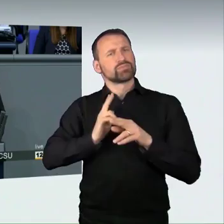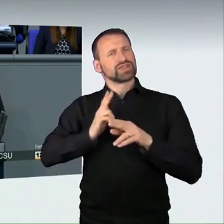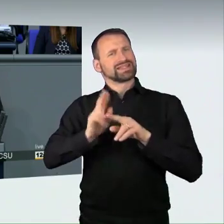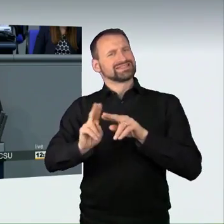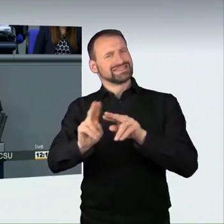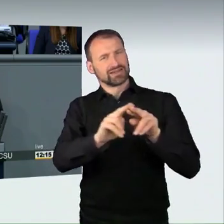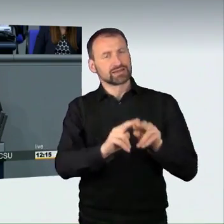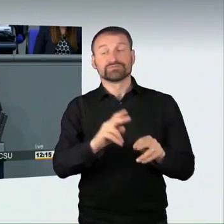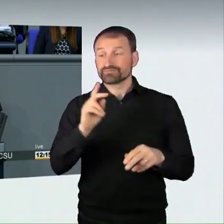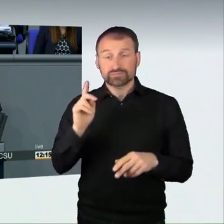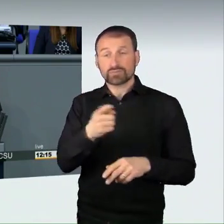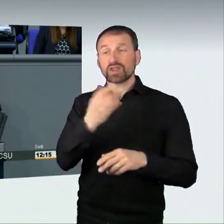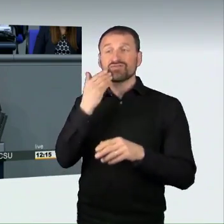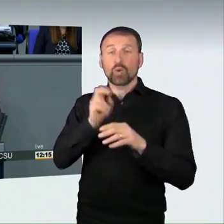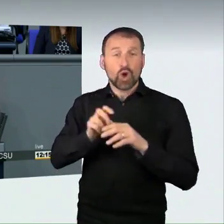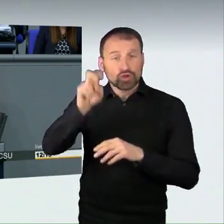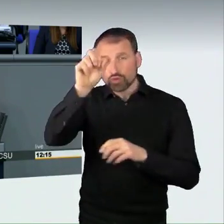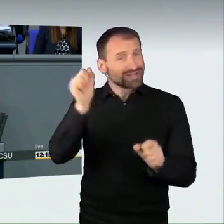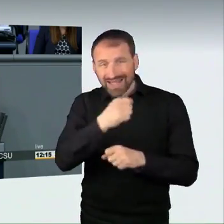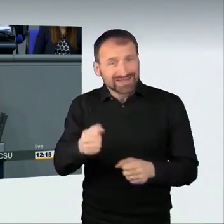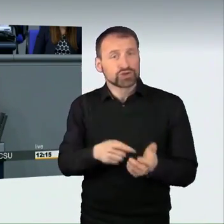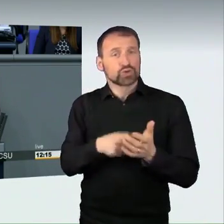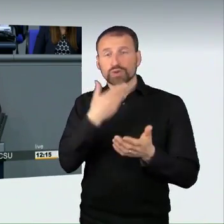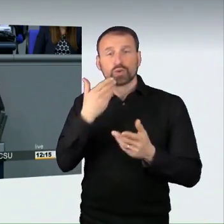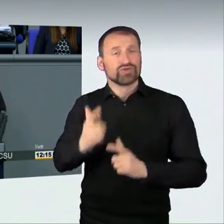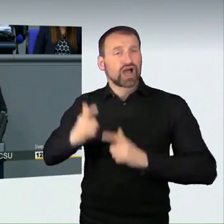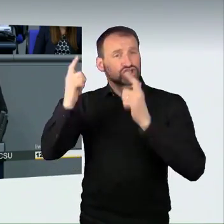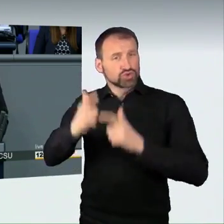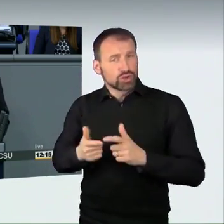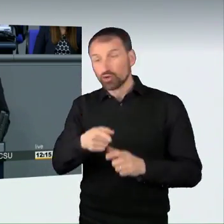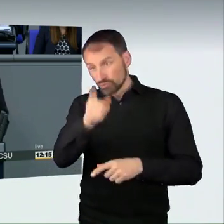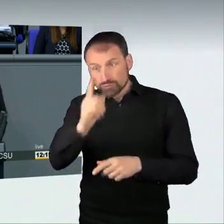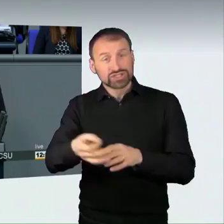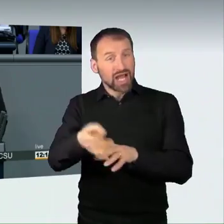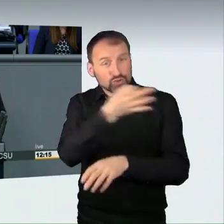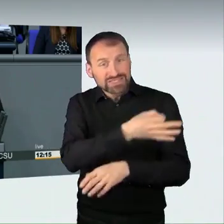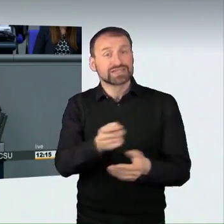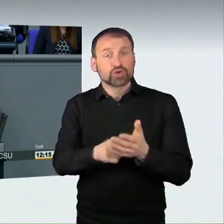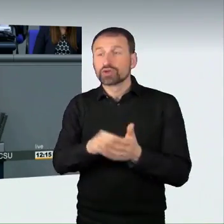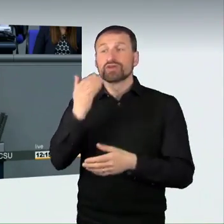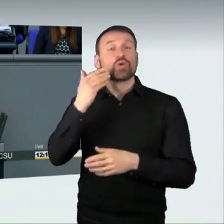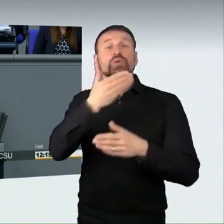müsste also aus ihrer Wohnung ausziehen, weil Sie verhindern, dass die Wohnung modernisiert wird. Das geht nicht. Das werden wir nicht mitmachen. Das ist auch eine soziale Frage,